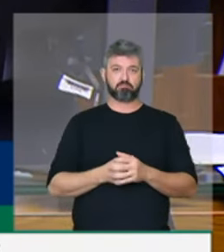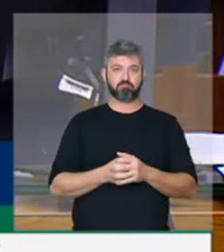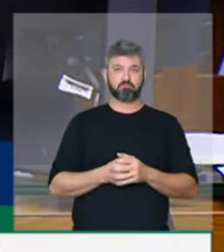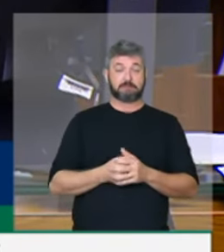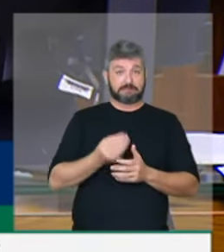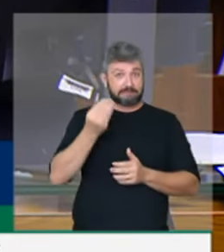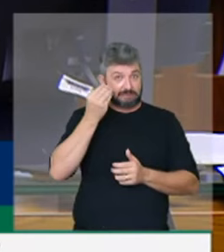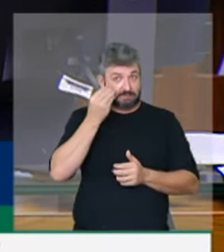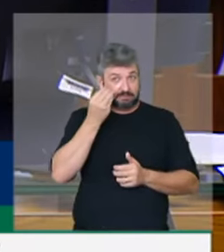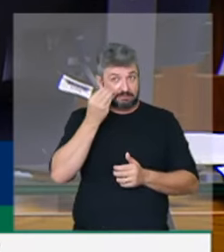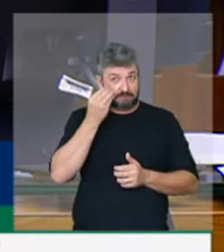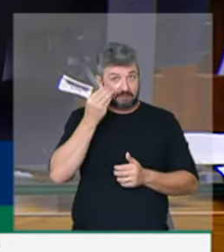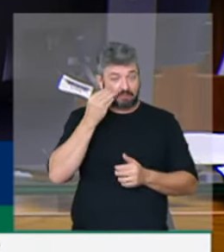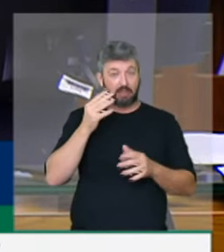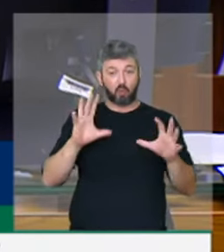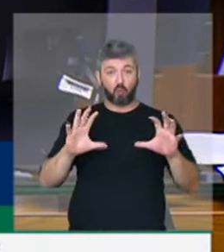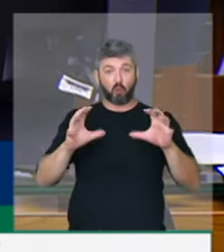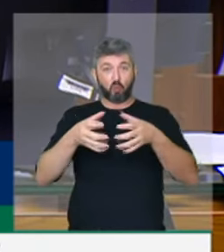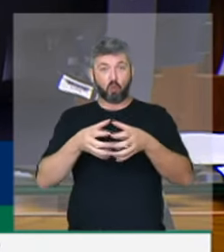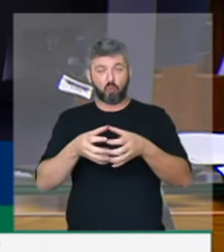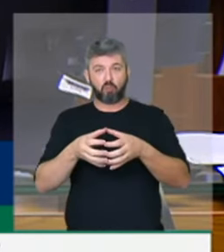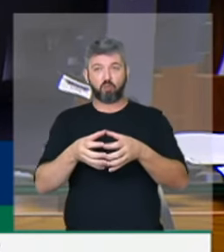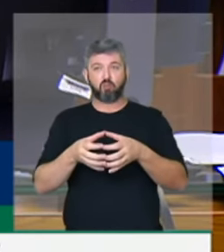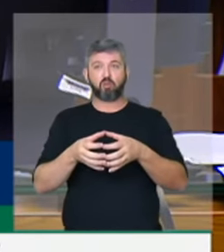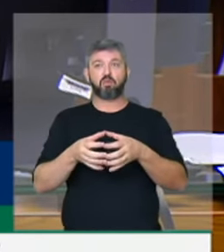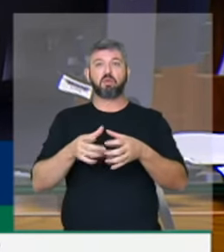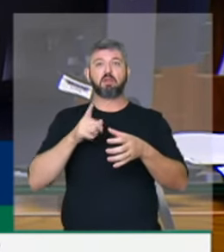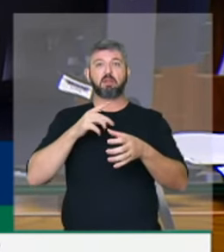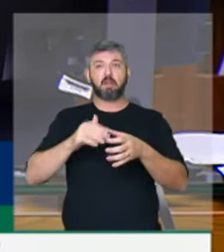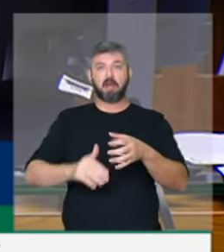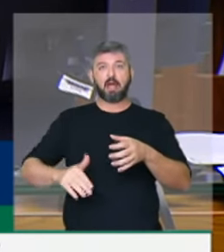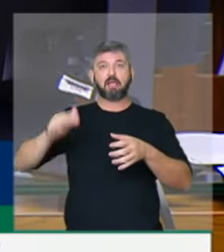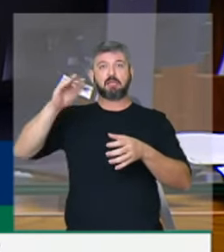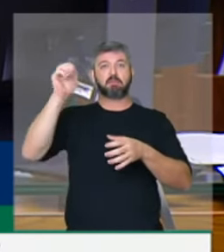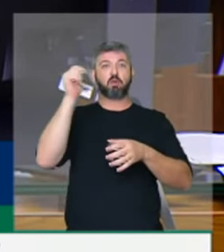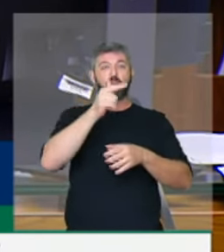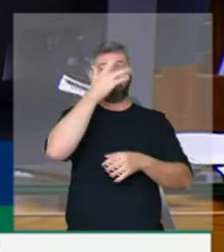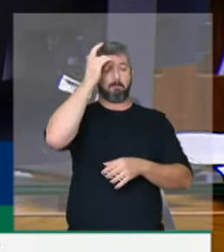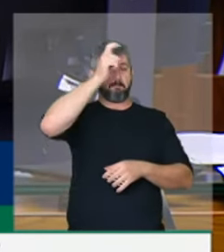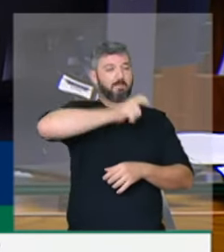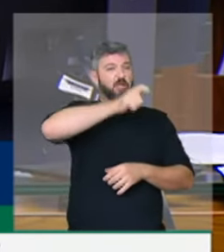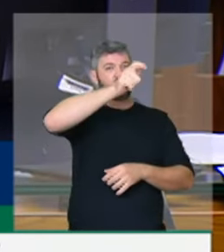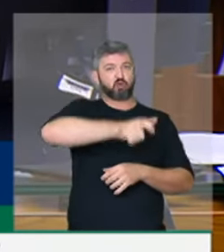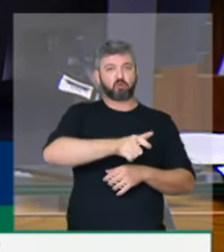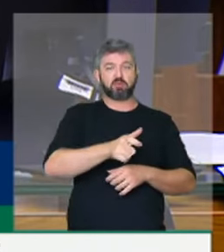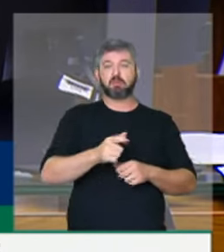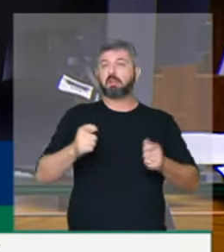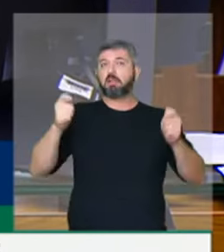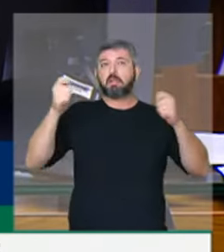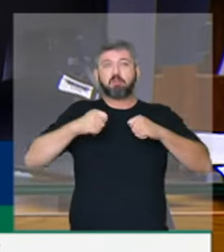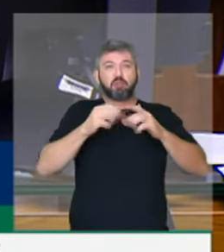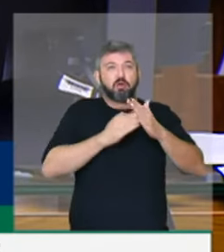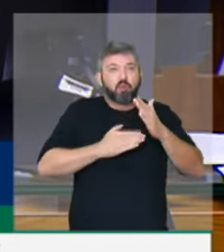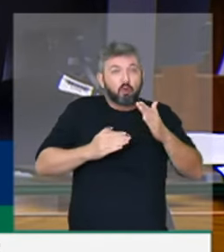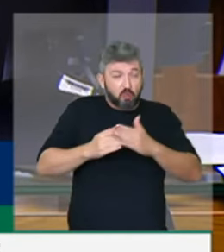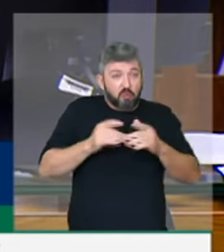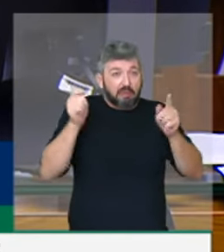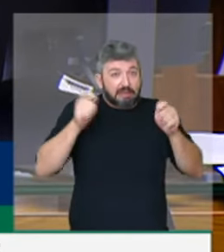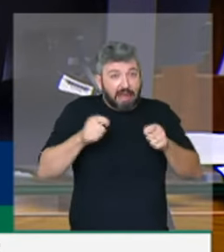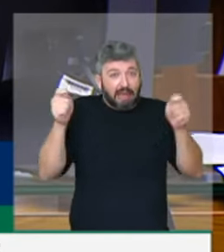IMPONHA SOBRE OS INDIVÍDUOS, ESGOTAR TODAS AS POSSIBILIDADES DESTE CAMINHANTES DE PARTIR PARA AS RESPONSABILIZO AÇÕES INDIVIDUAIS. É NESSE ESFORÇO